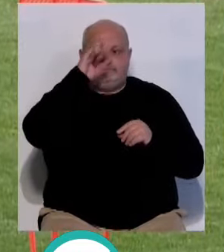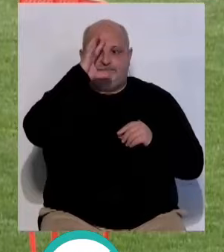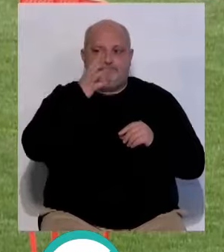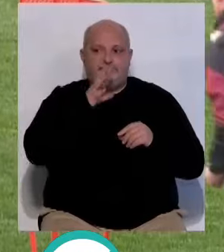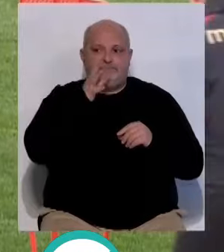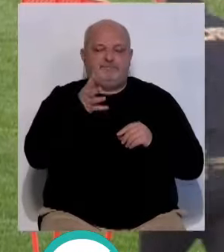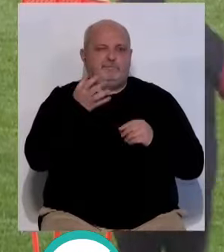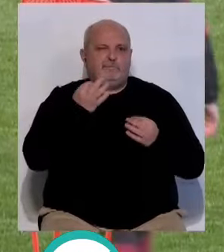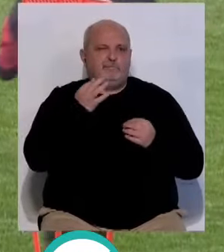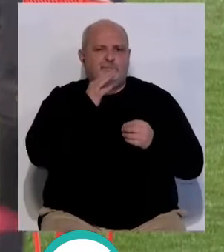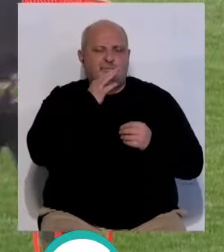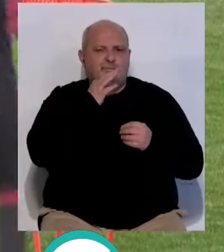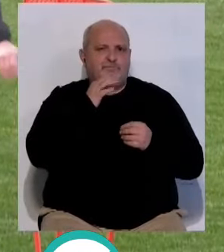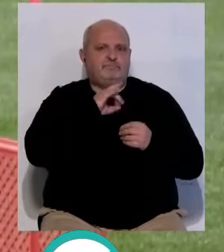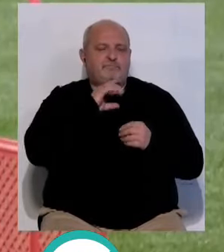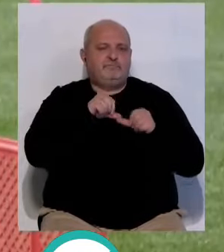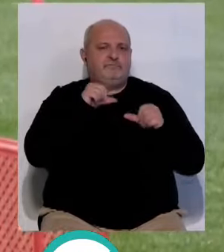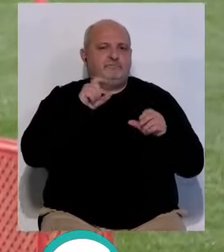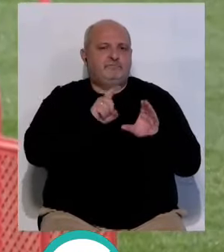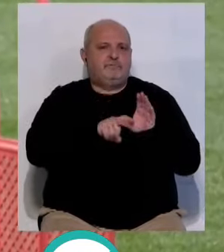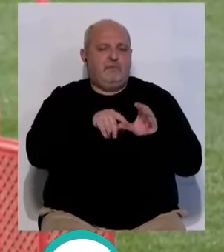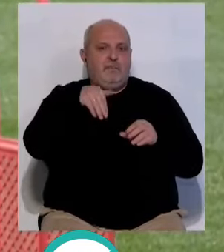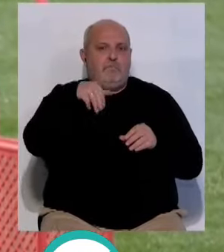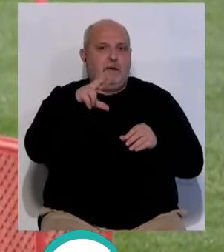para mal es que todos estábamos contentos con la incorporación de Jorge Mere al que se esperó